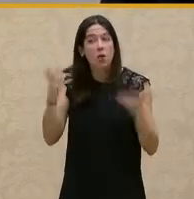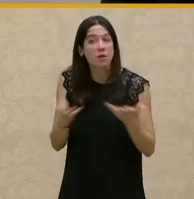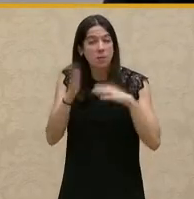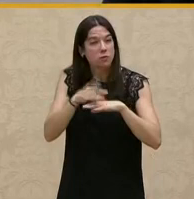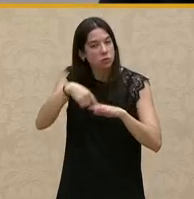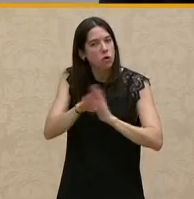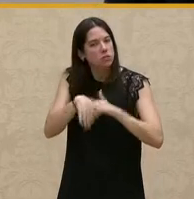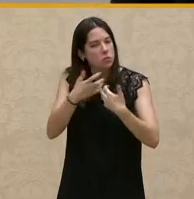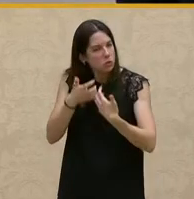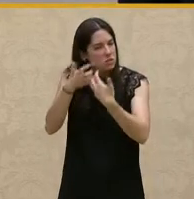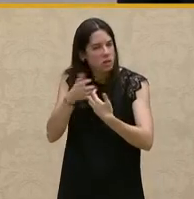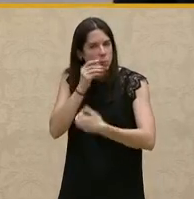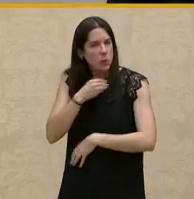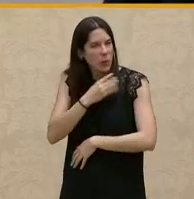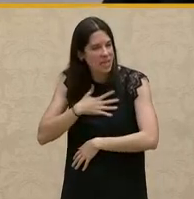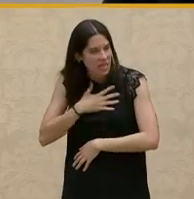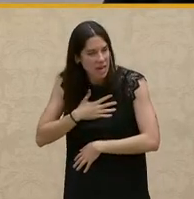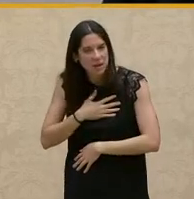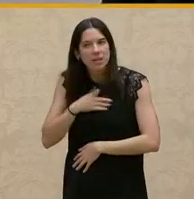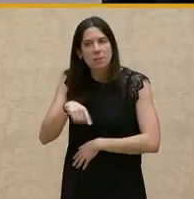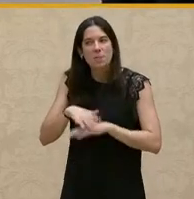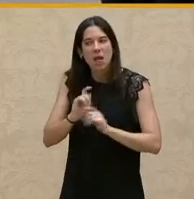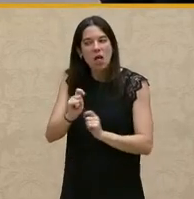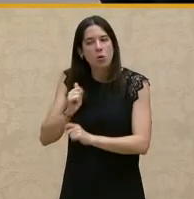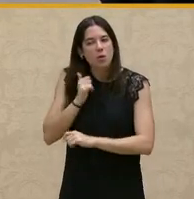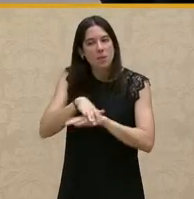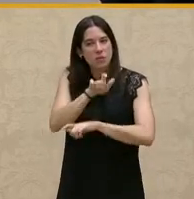la igualdad de oportunidades para estas personas en la sociedad así como para